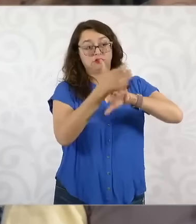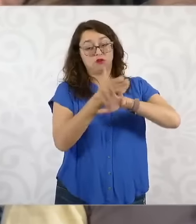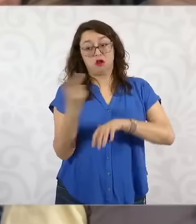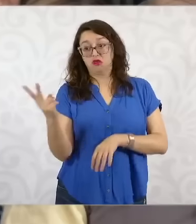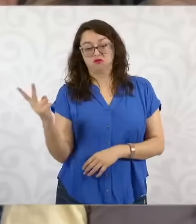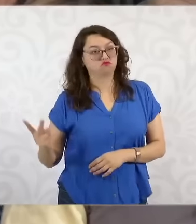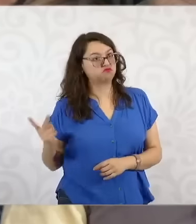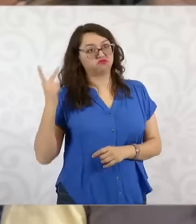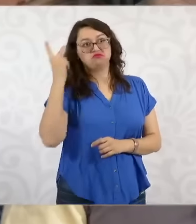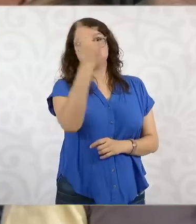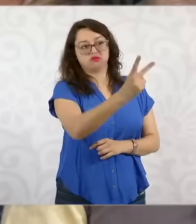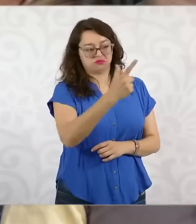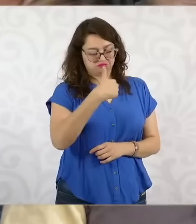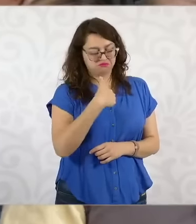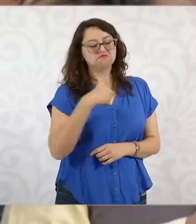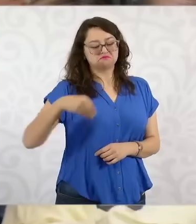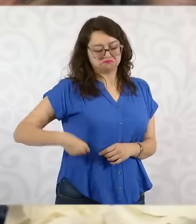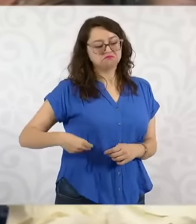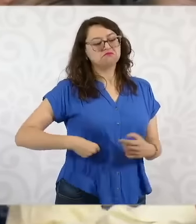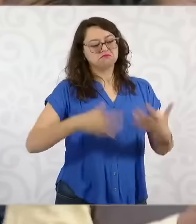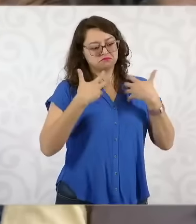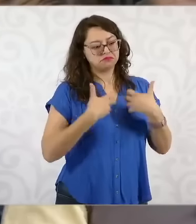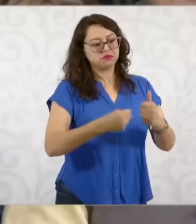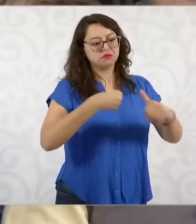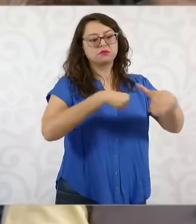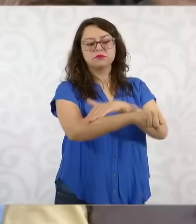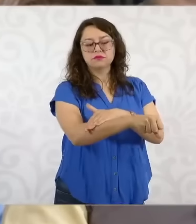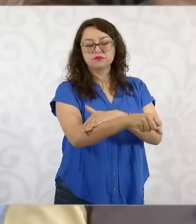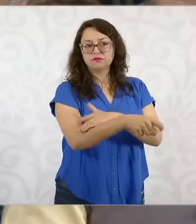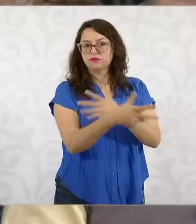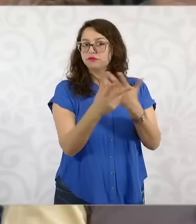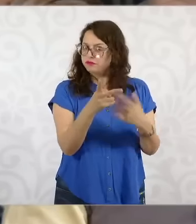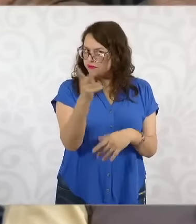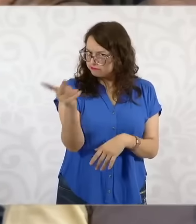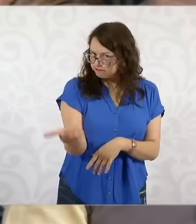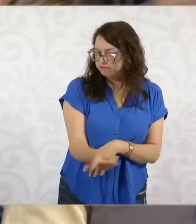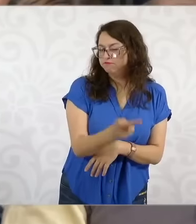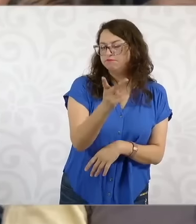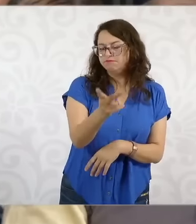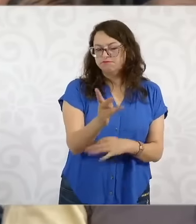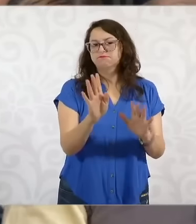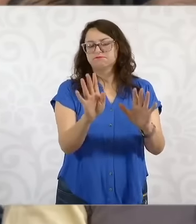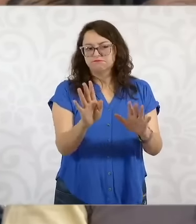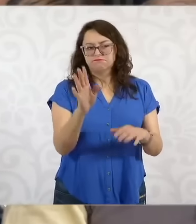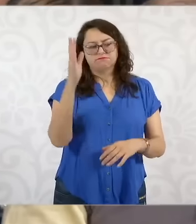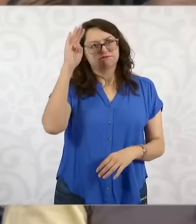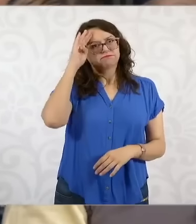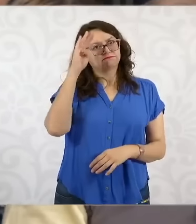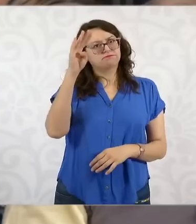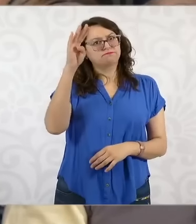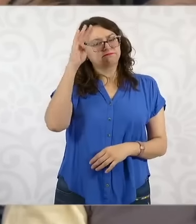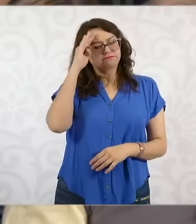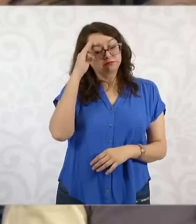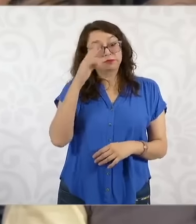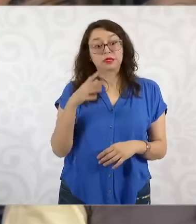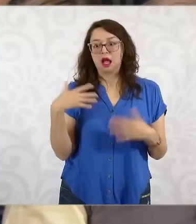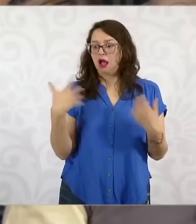reflexiones que son importantes. Primero, pues si esta andanada mediática, ¿no?,